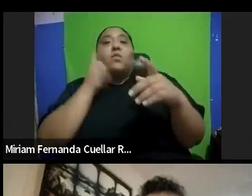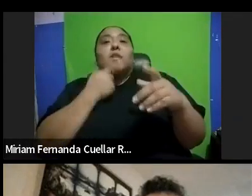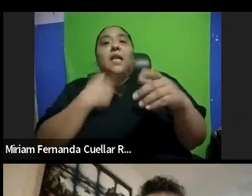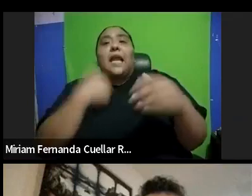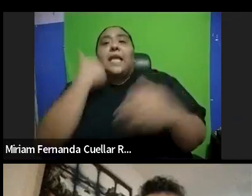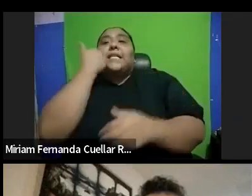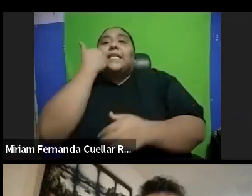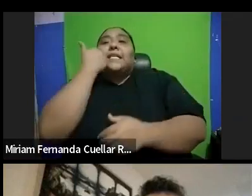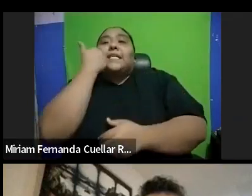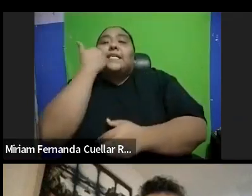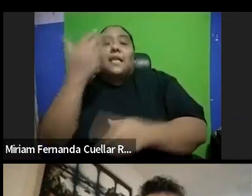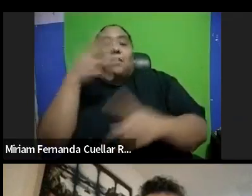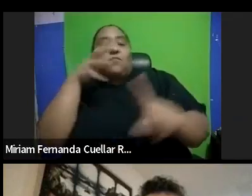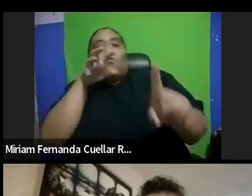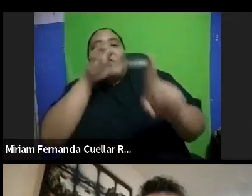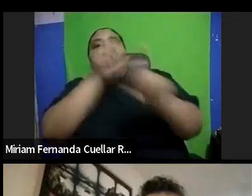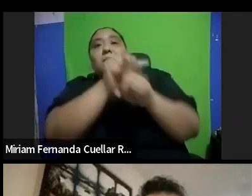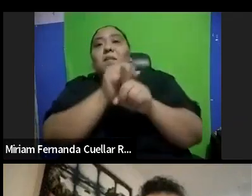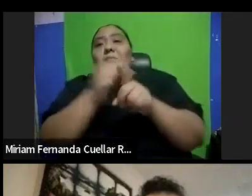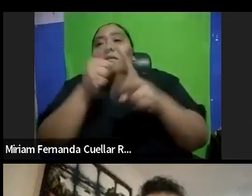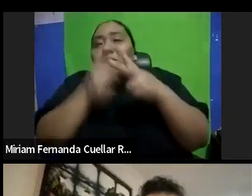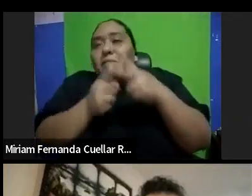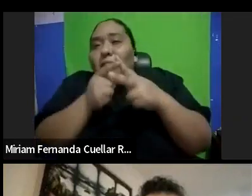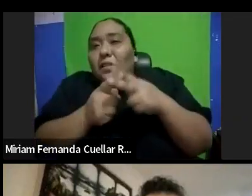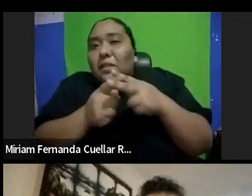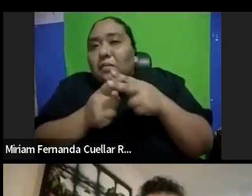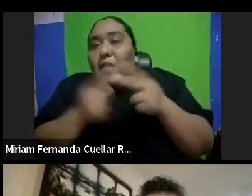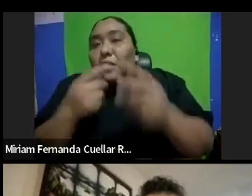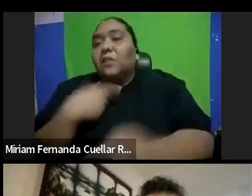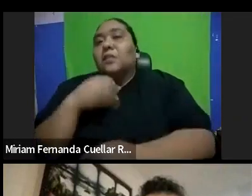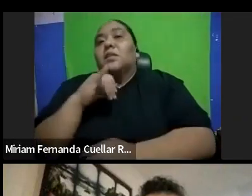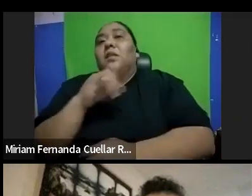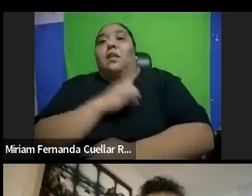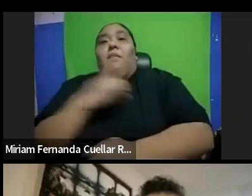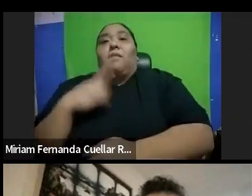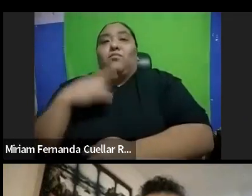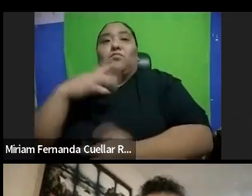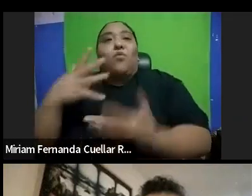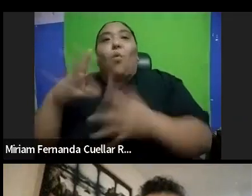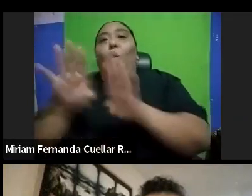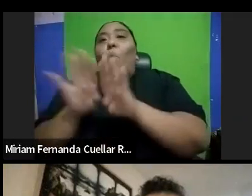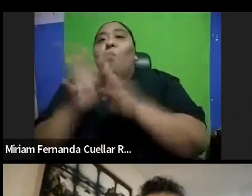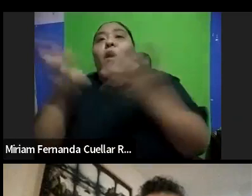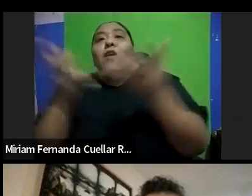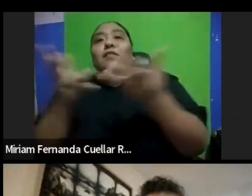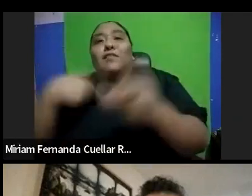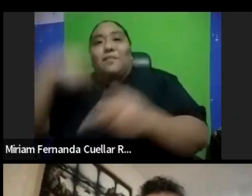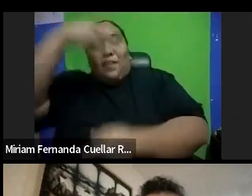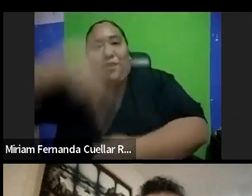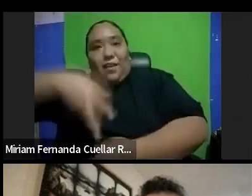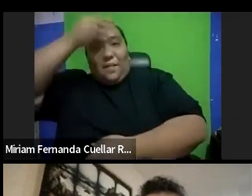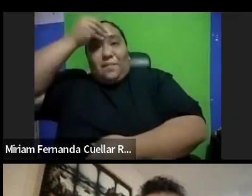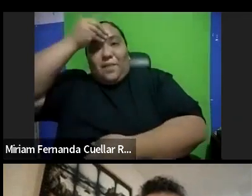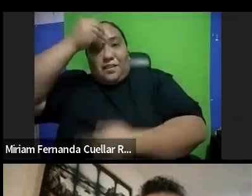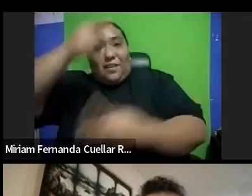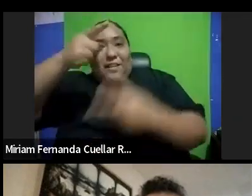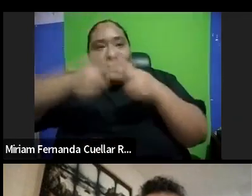educación veles educativos educativos? Pues sí, hay que buscar la forma de que aprendan aprendan estas matemáticas escolares , pero en el